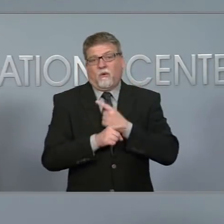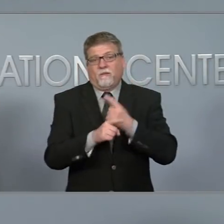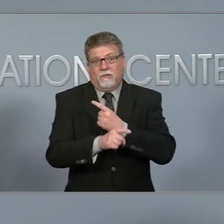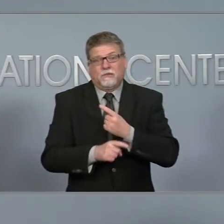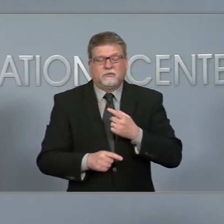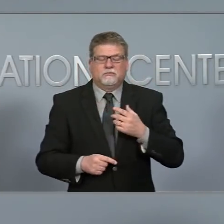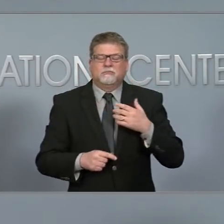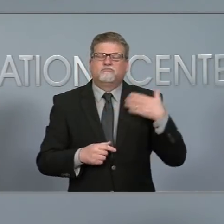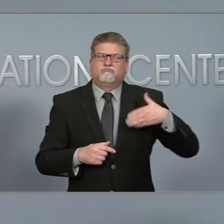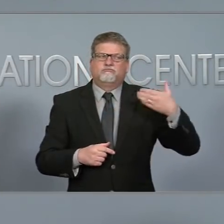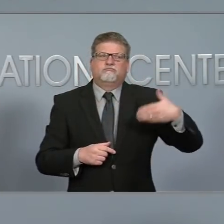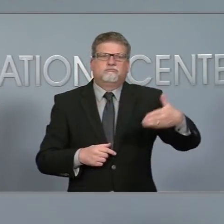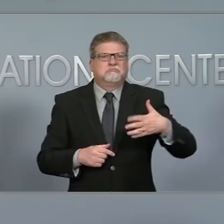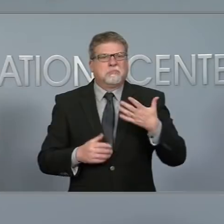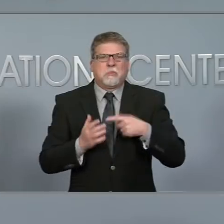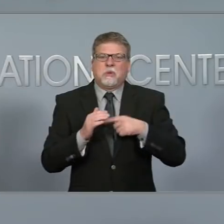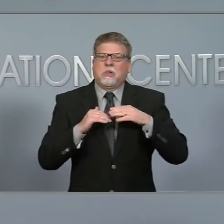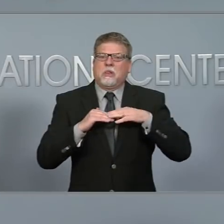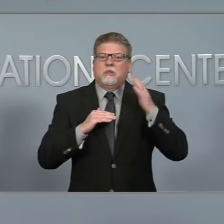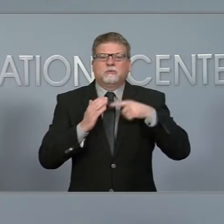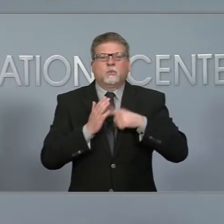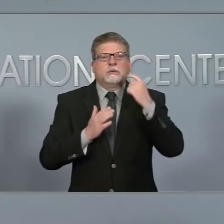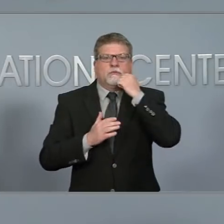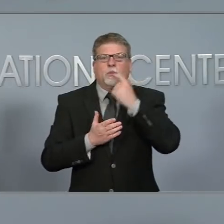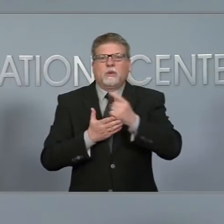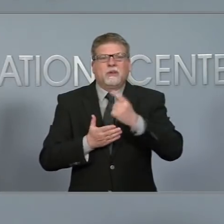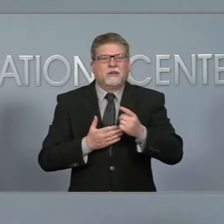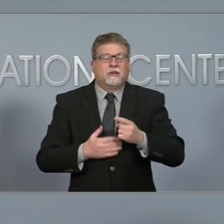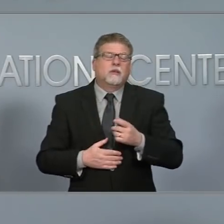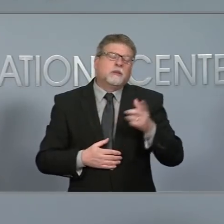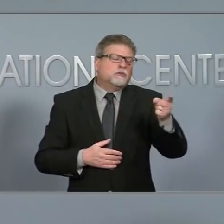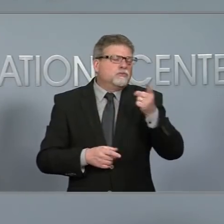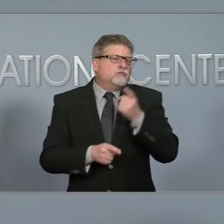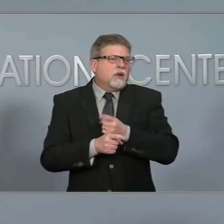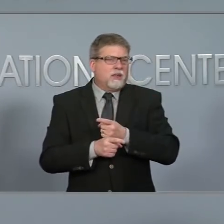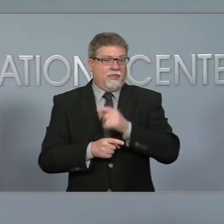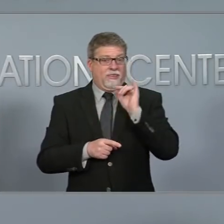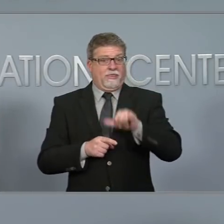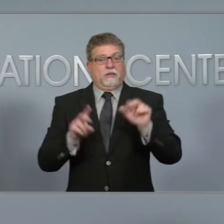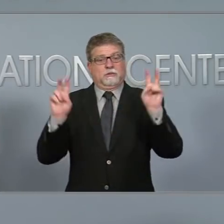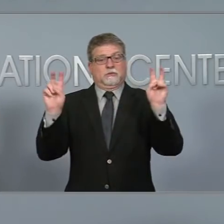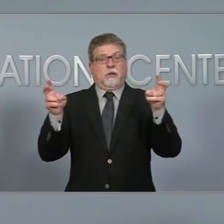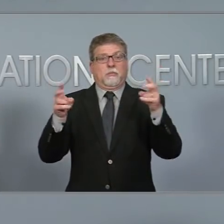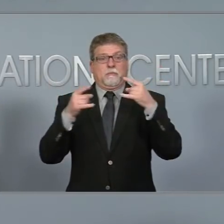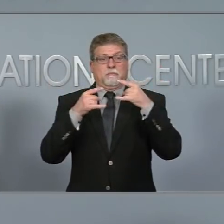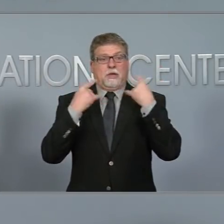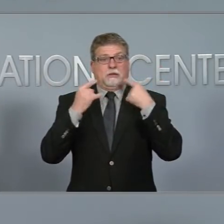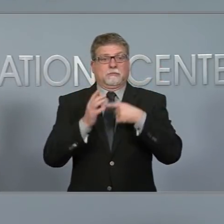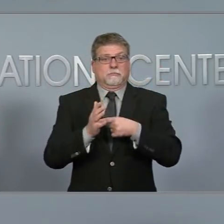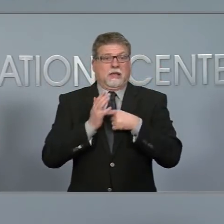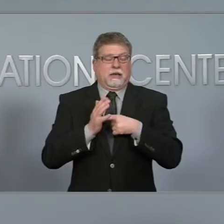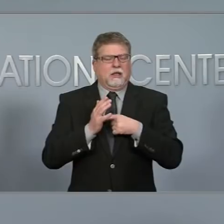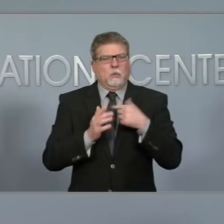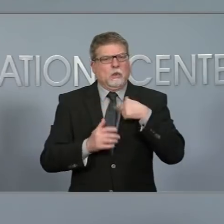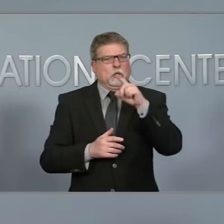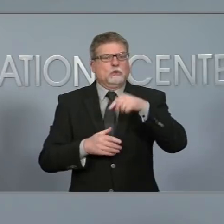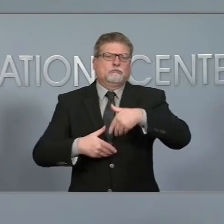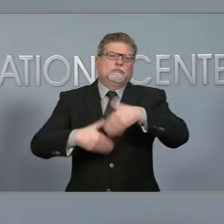usted tuvo conversaciones colegas demócratas y qué es lo que le